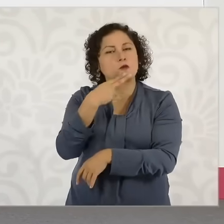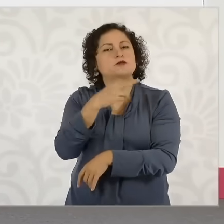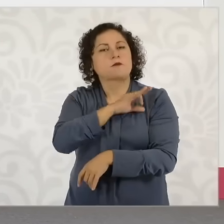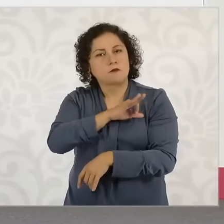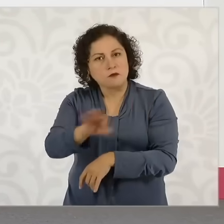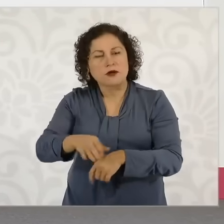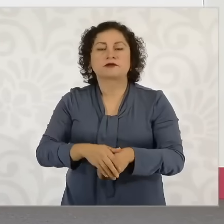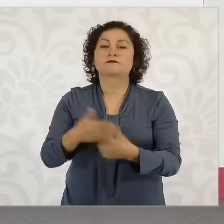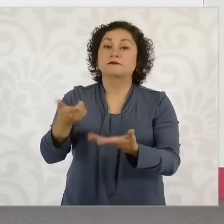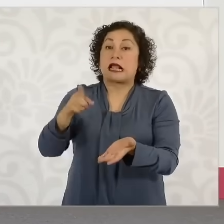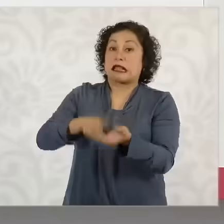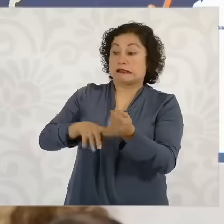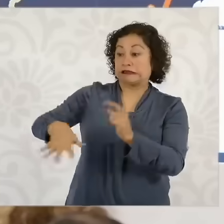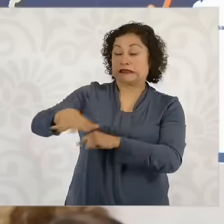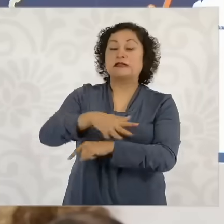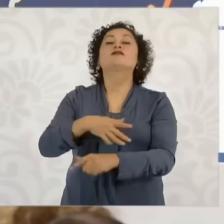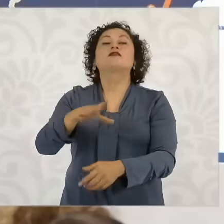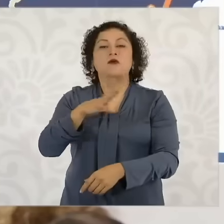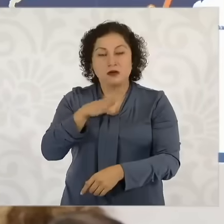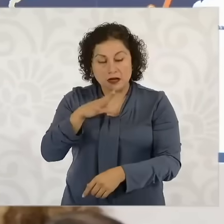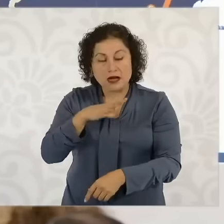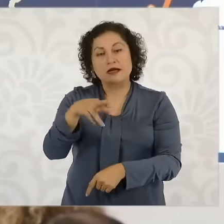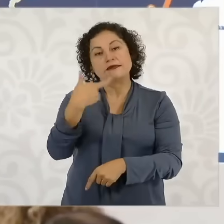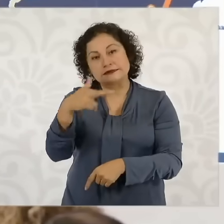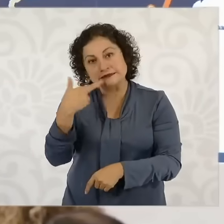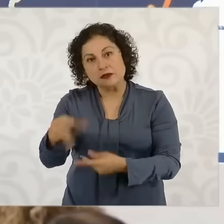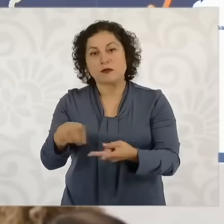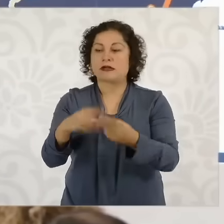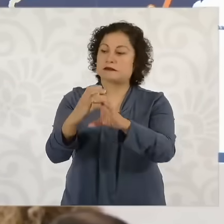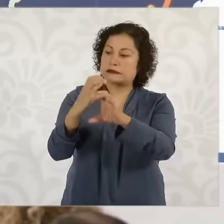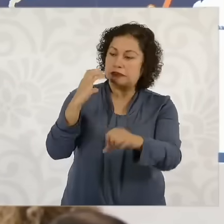tiendas de autoservicio, restaurantes, artesanías, agencias de viaje, joyerías y